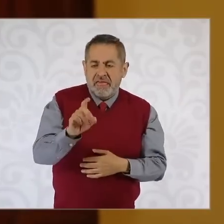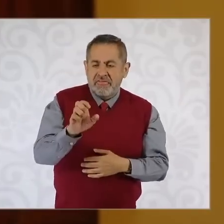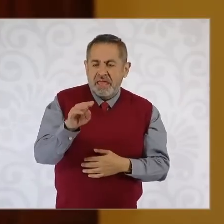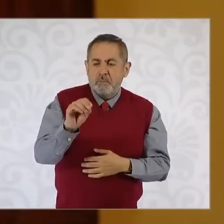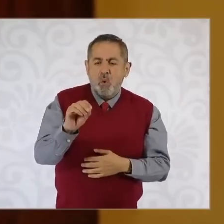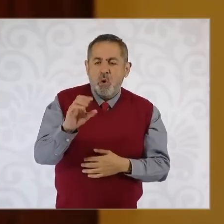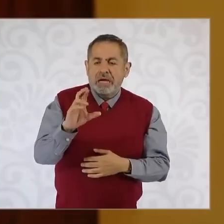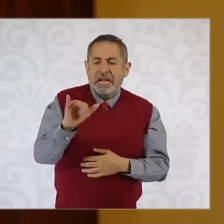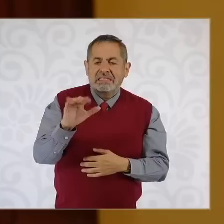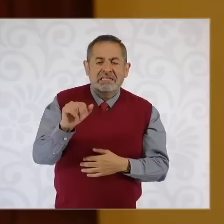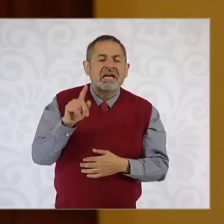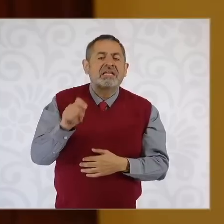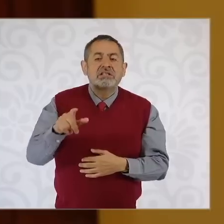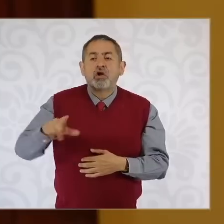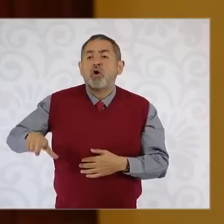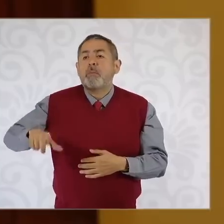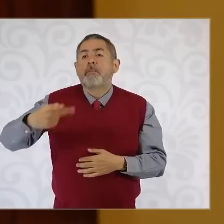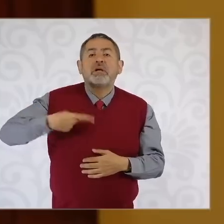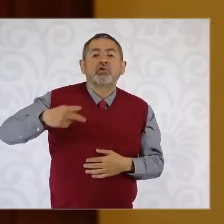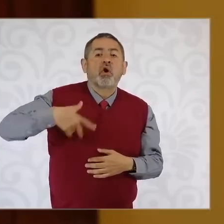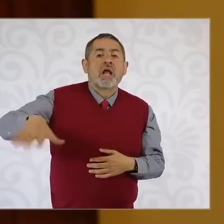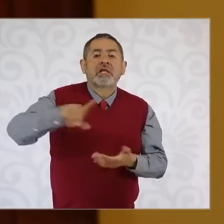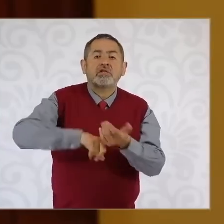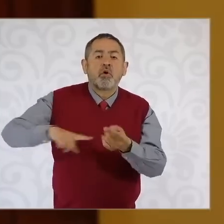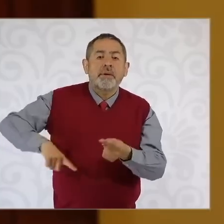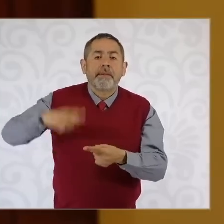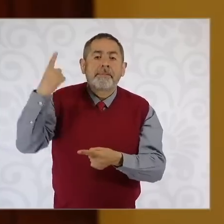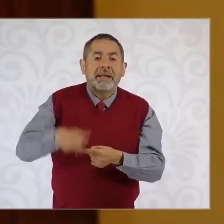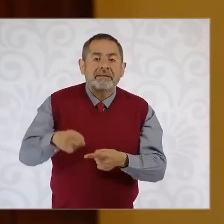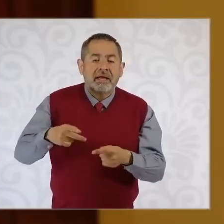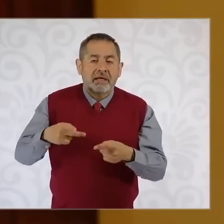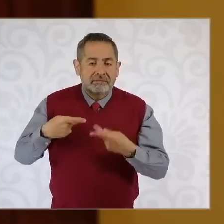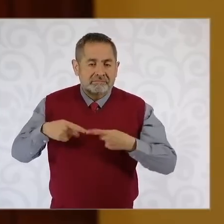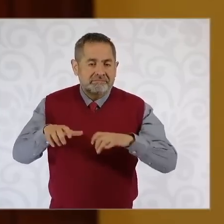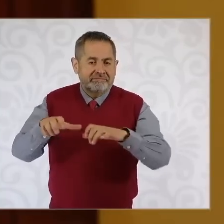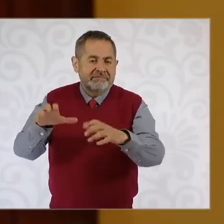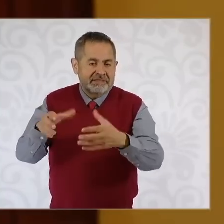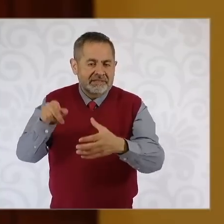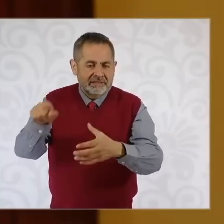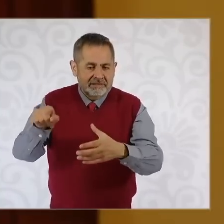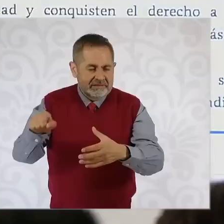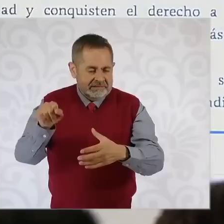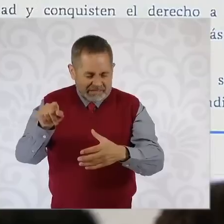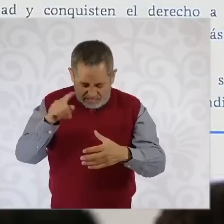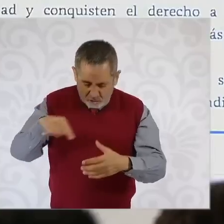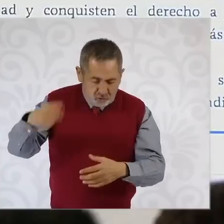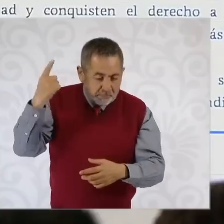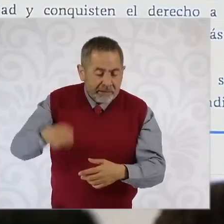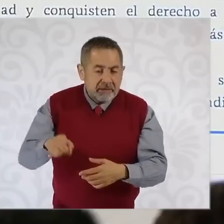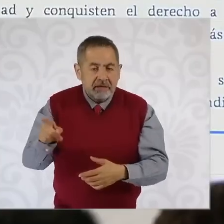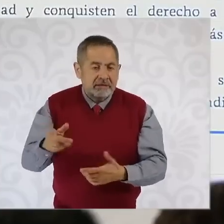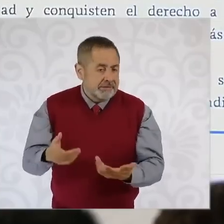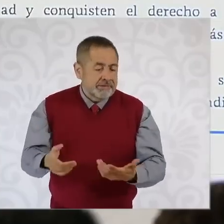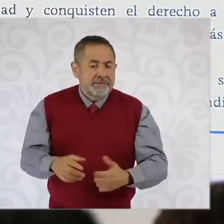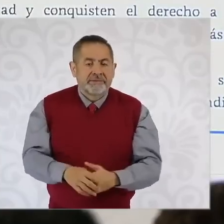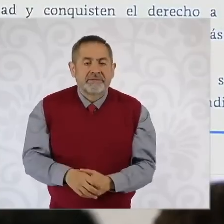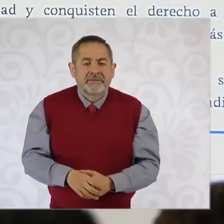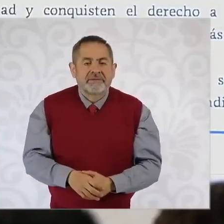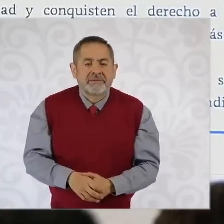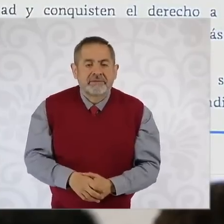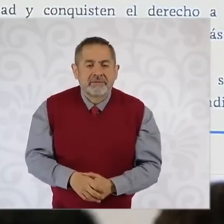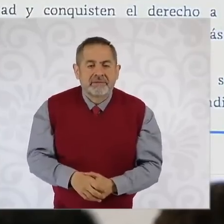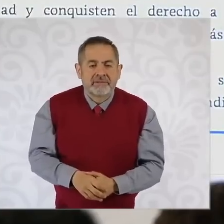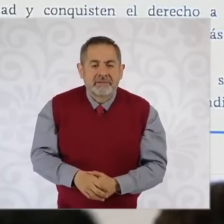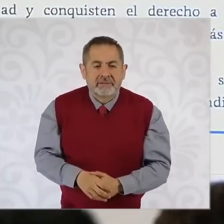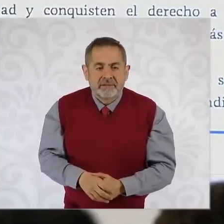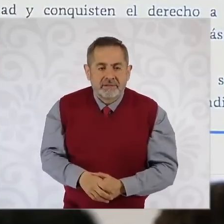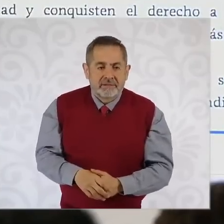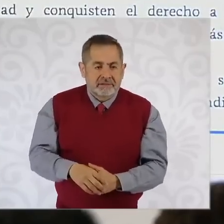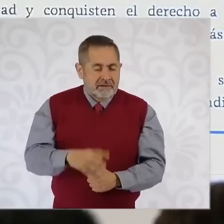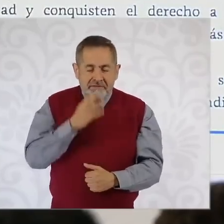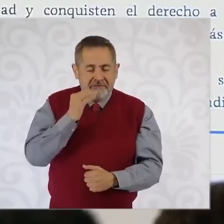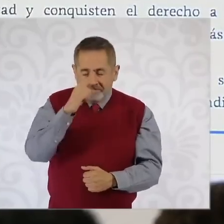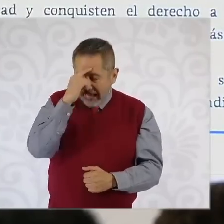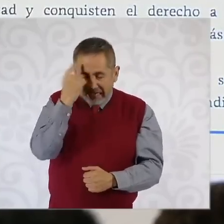pueblo hay cosas que [Música] son básicas de principios